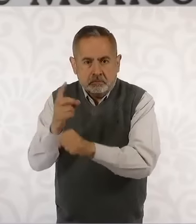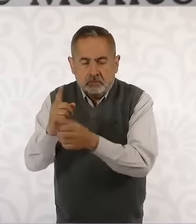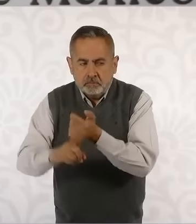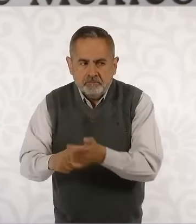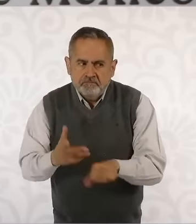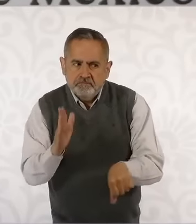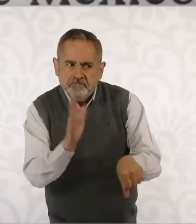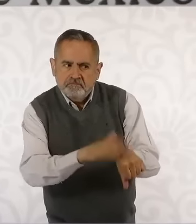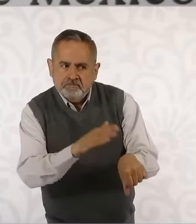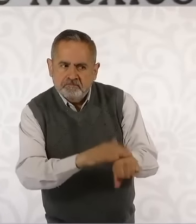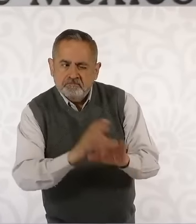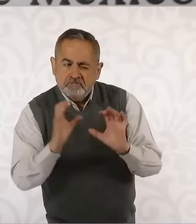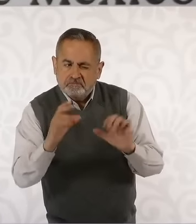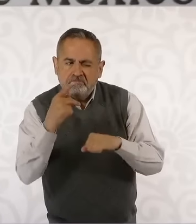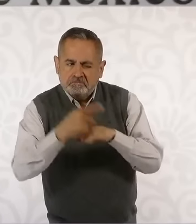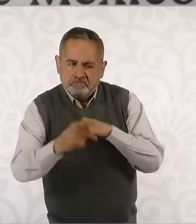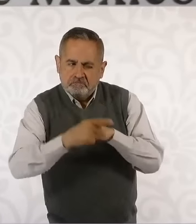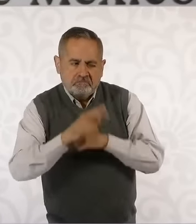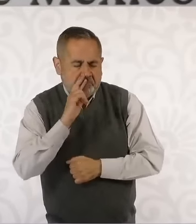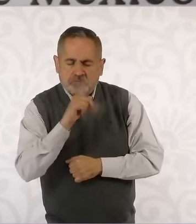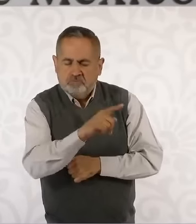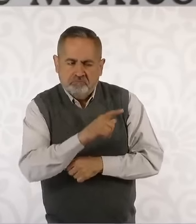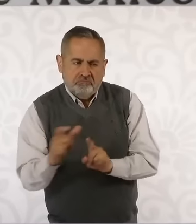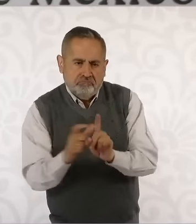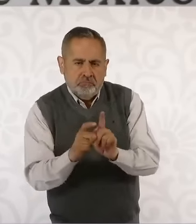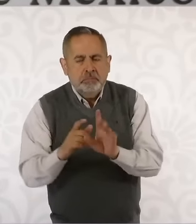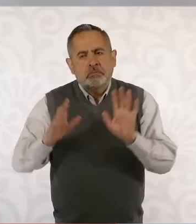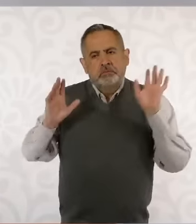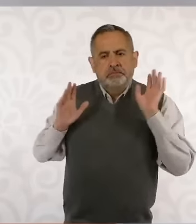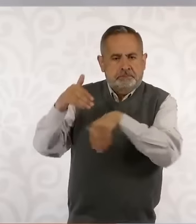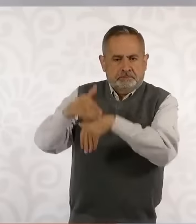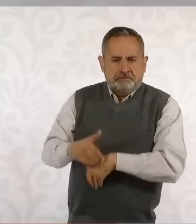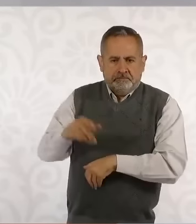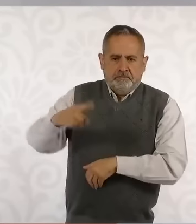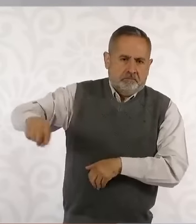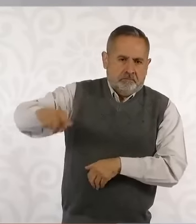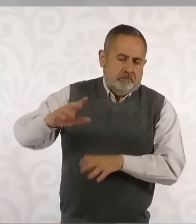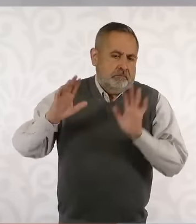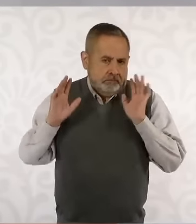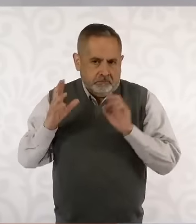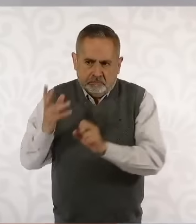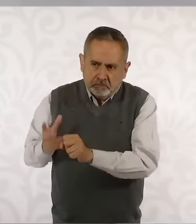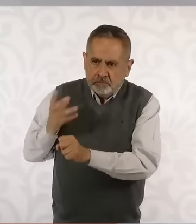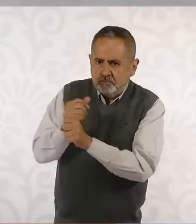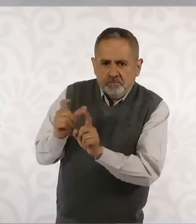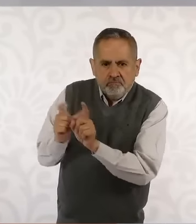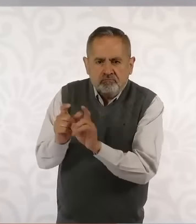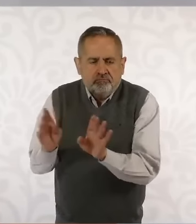hay una alerta contra usted, hay que Bueno, pues entonces hay que ver si refuerzas en algún lugar